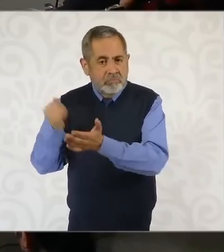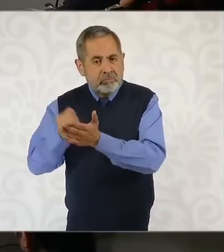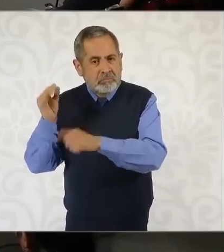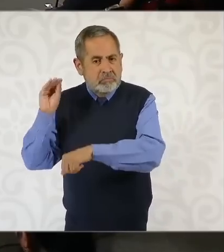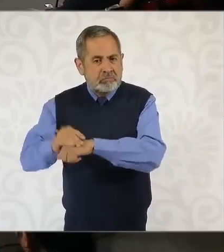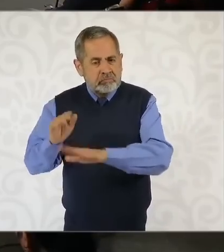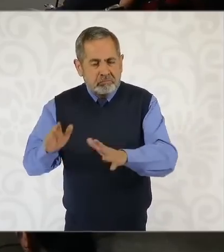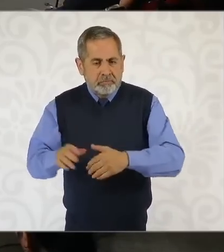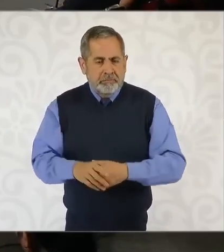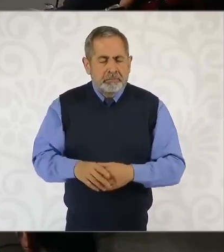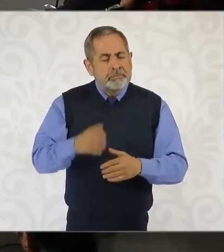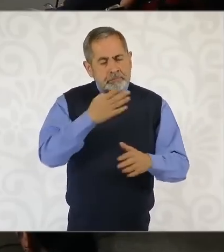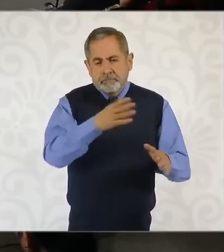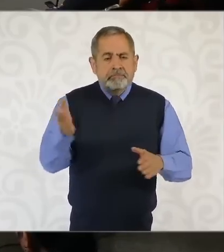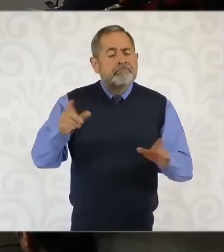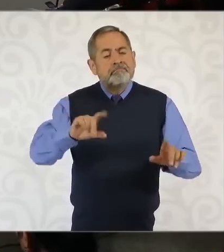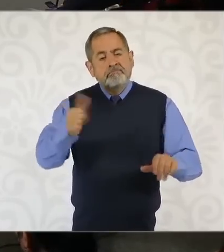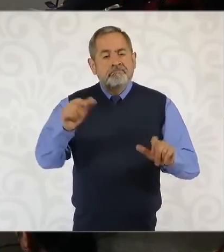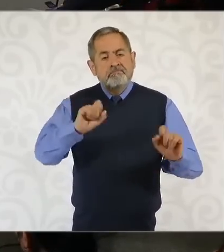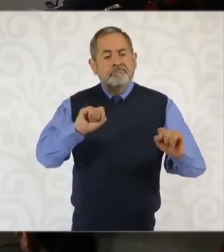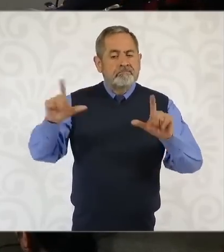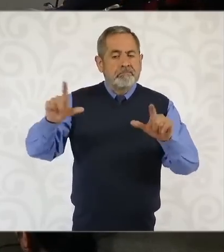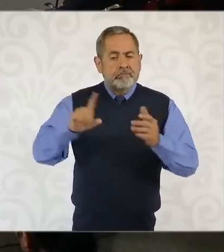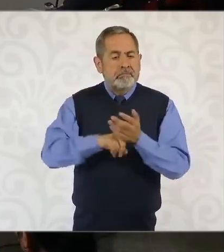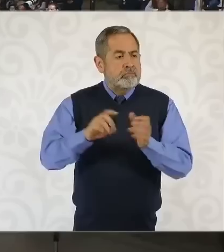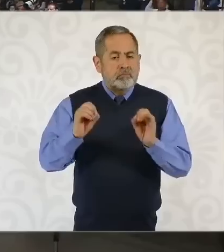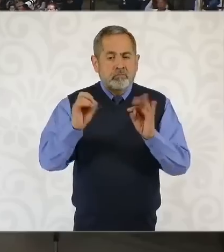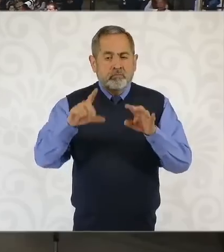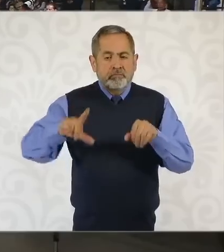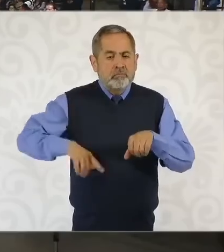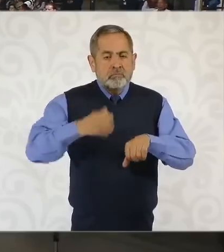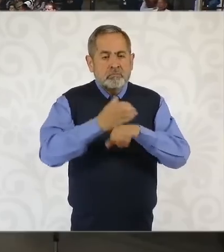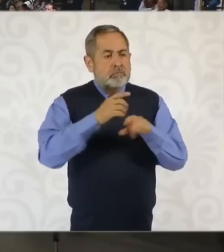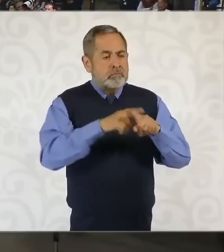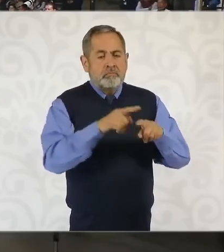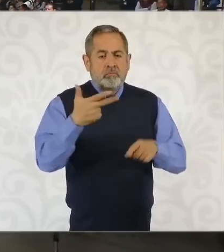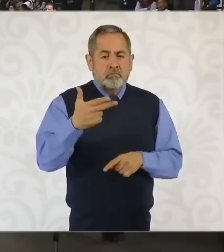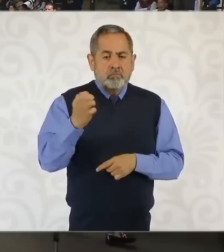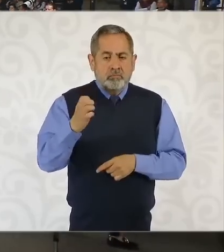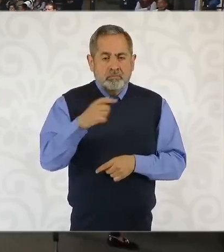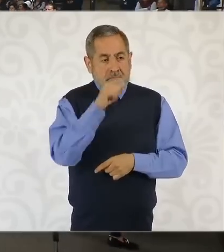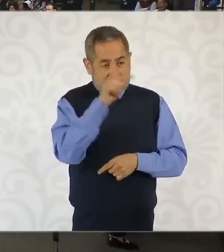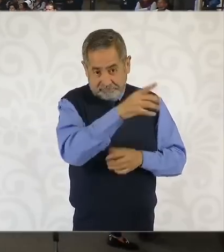del departamento a ver si lo tienen de Justicia Estados Unidos del 8 de enero